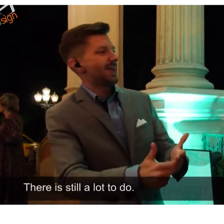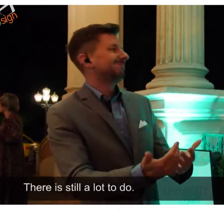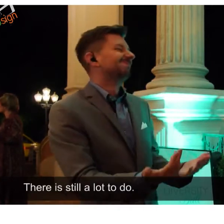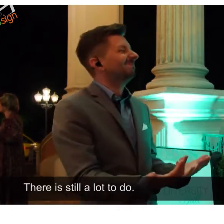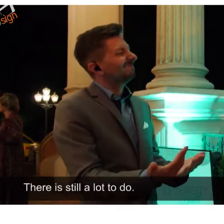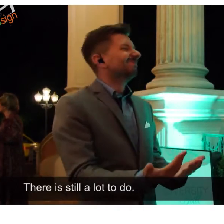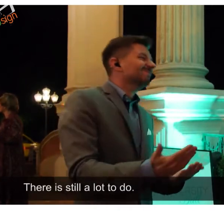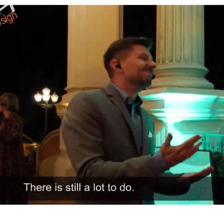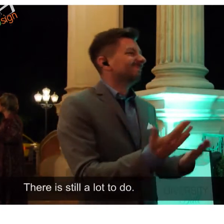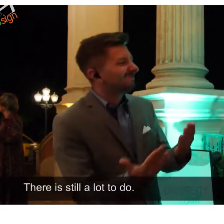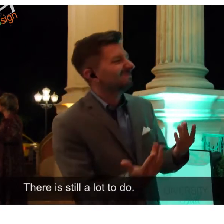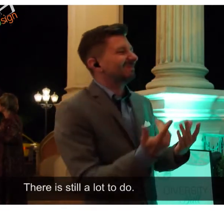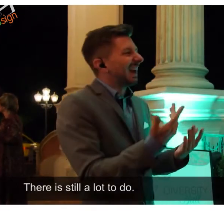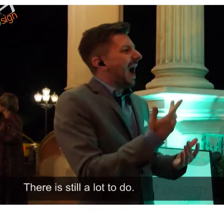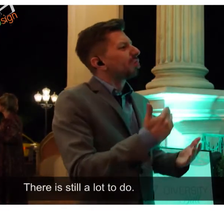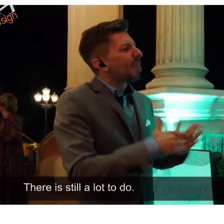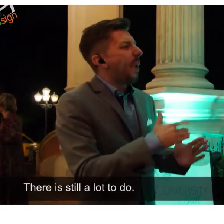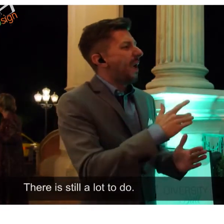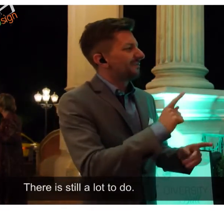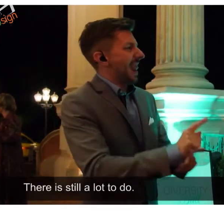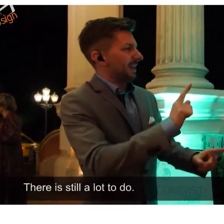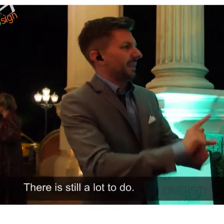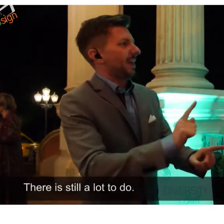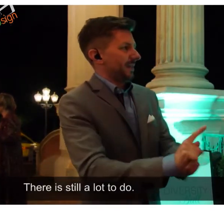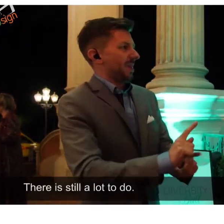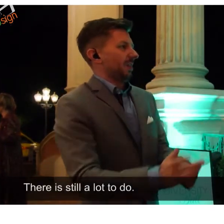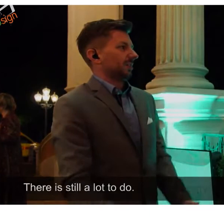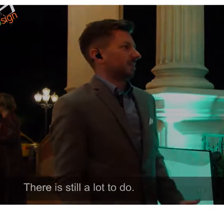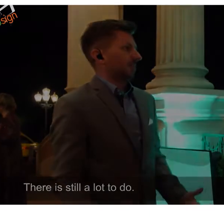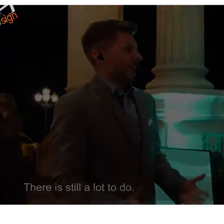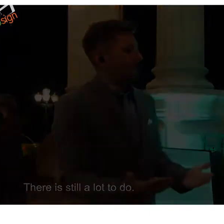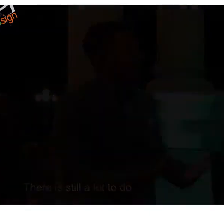Encara hi ha molt per fer.